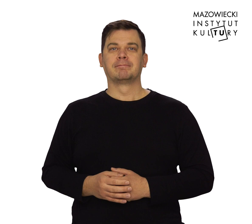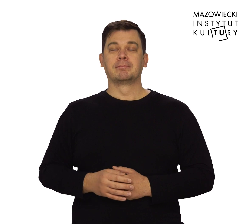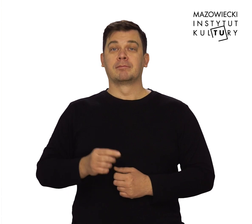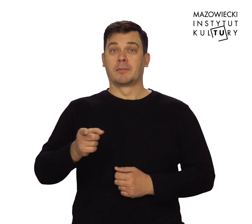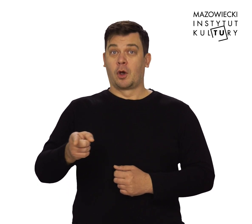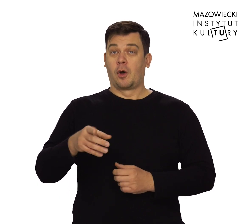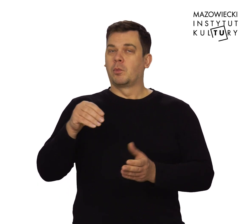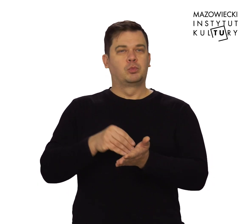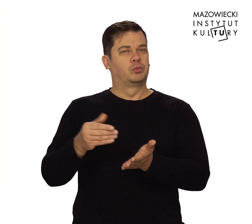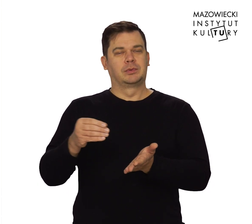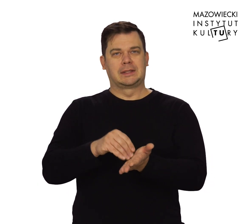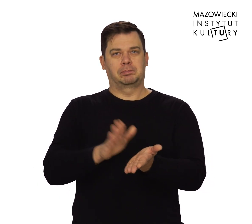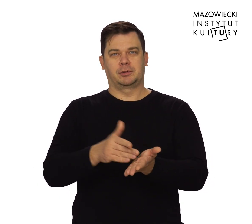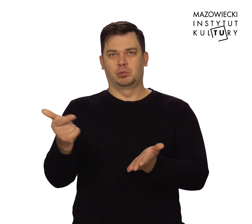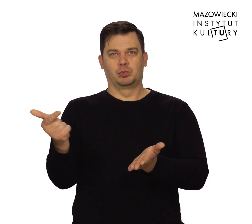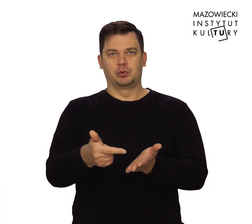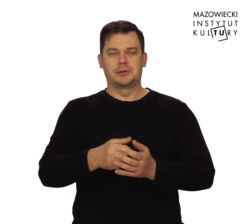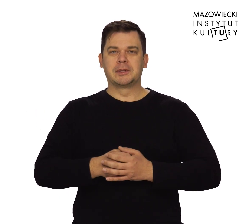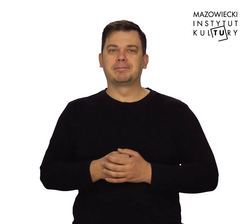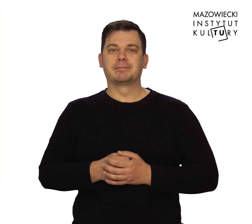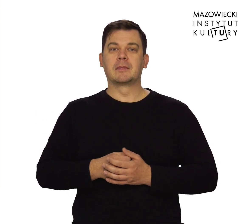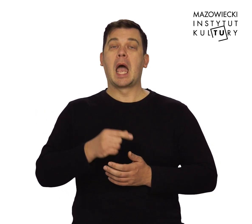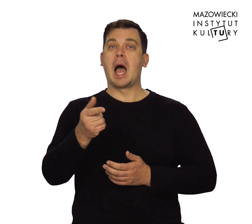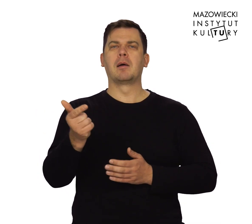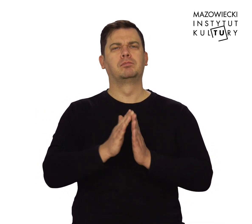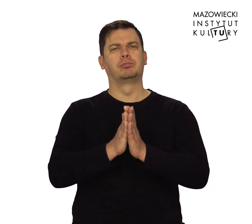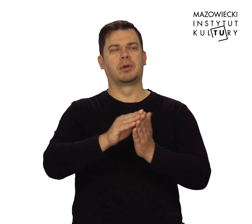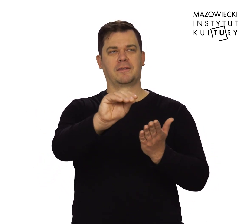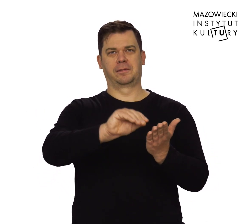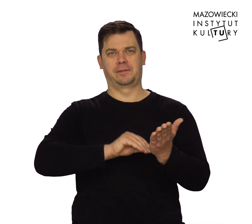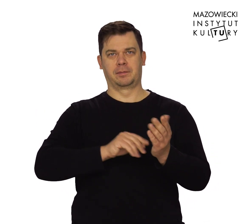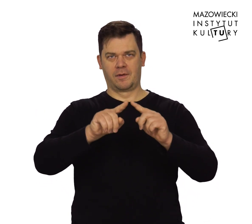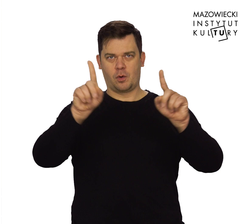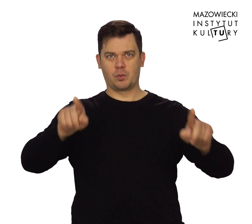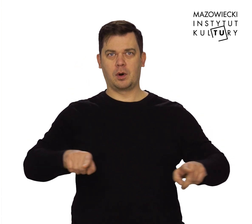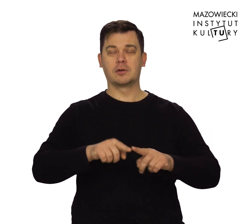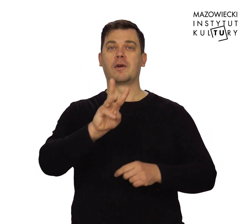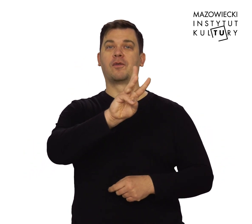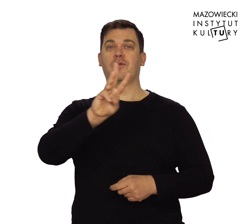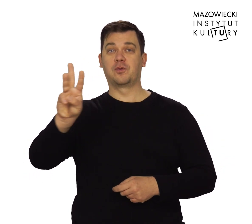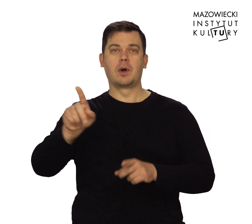Na wydarzenie obowiązują zapisy. Należy wypełnić formularz dostępny na stronie